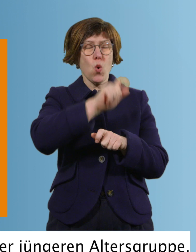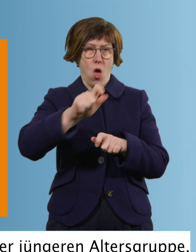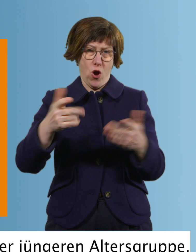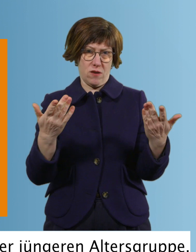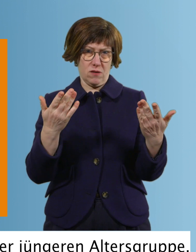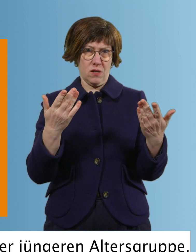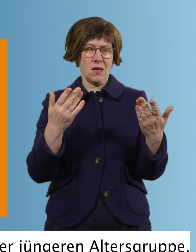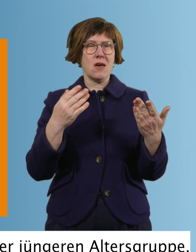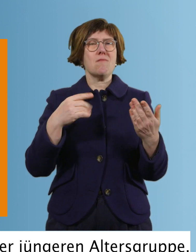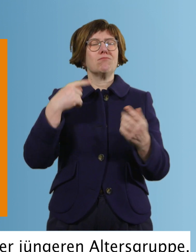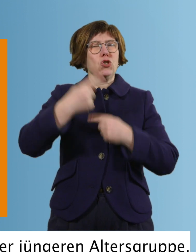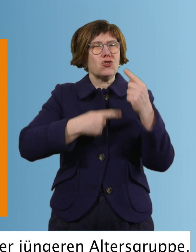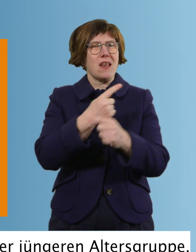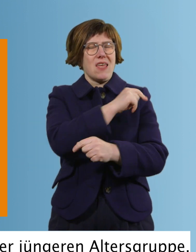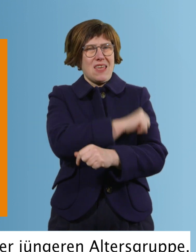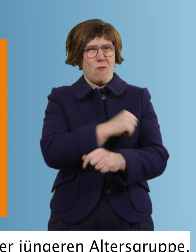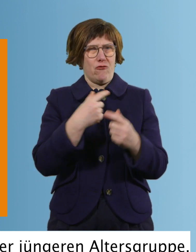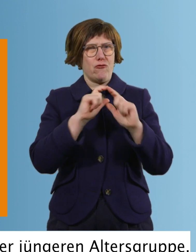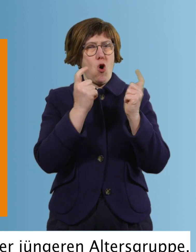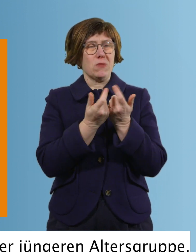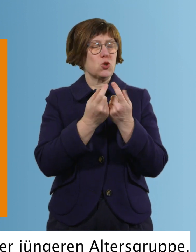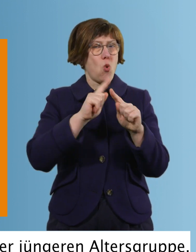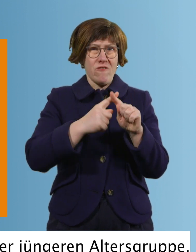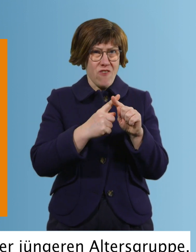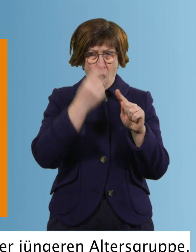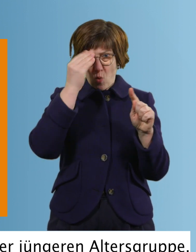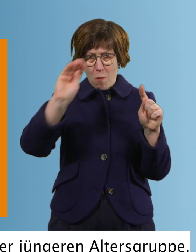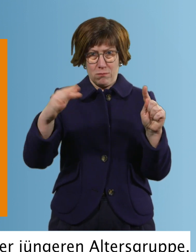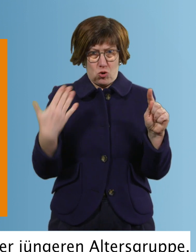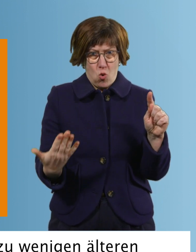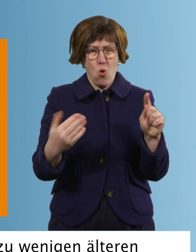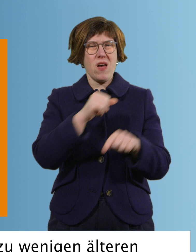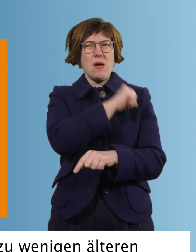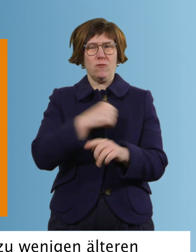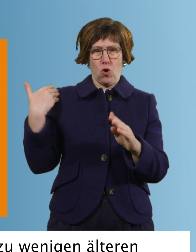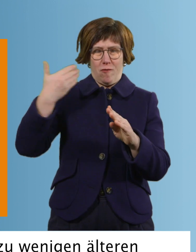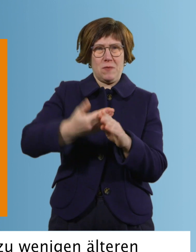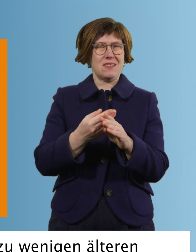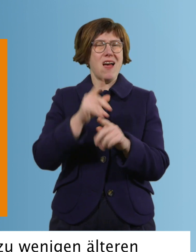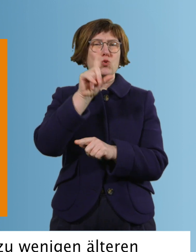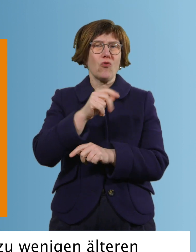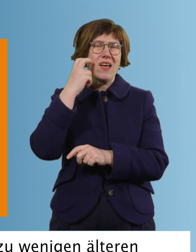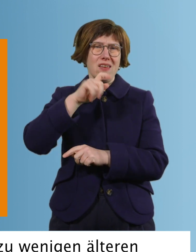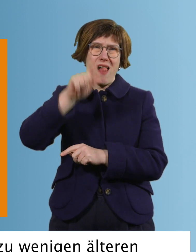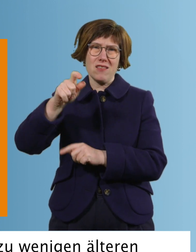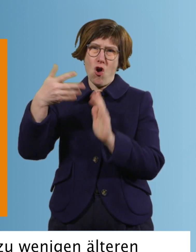Die STIKO hat diese Empfehlung ausgesprochen, da der Impfstoff bisher an zu wenigen älteren